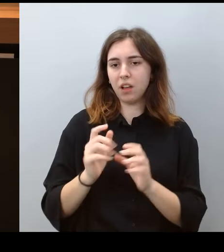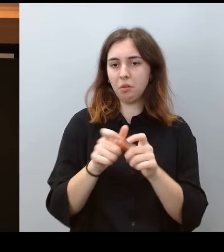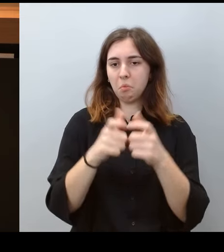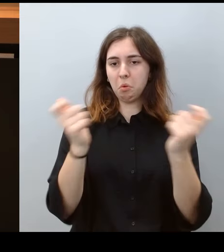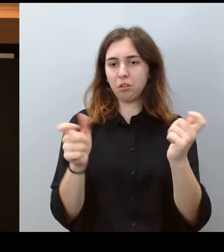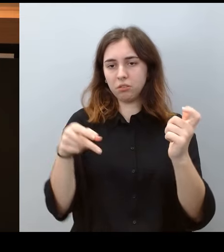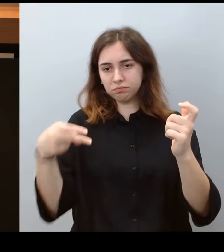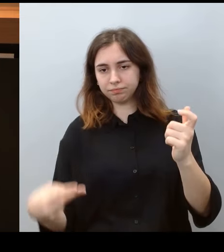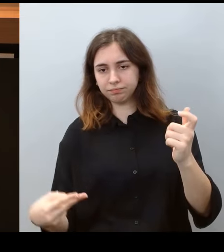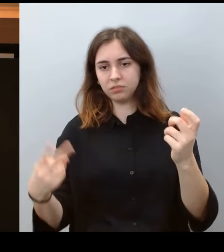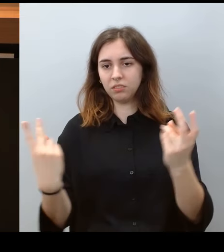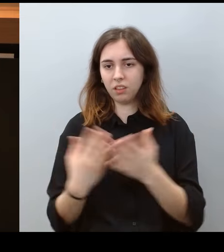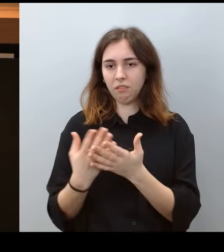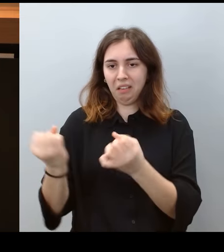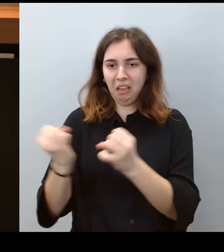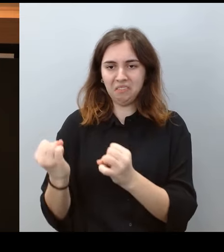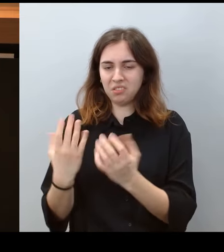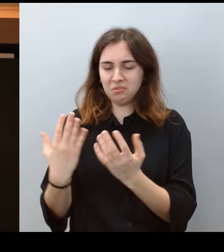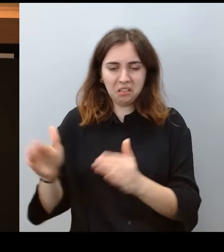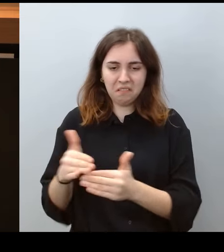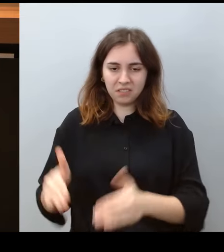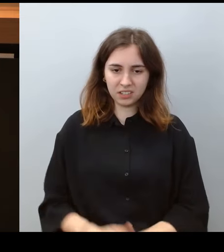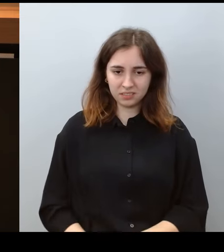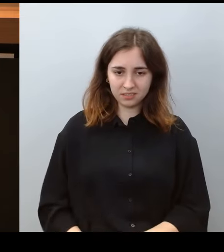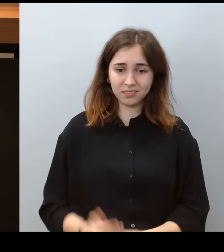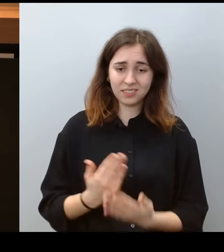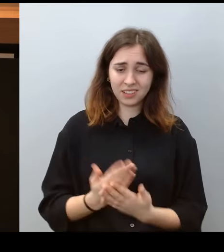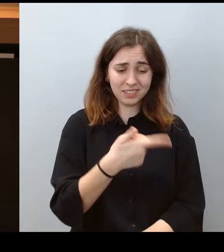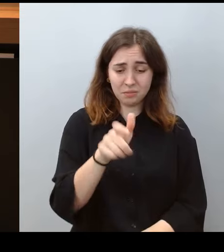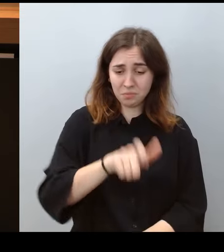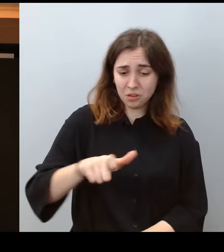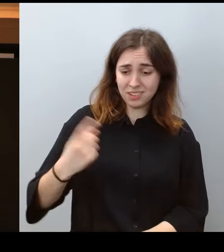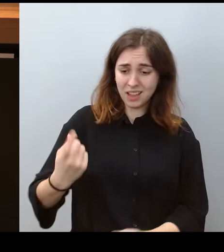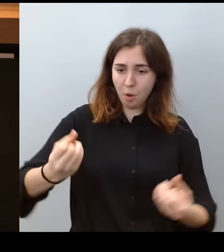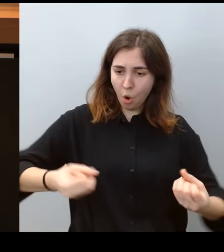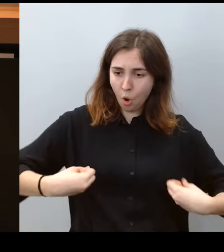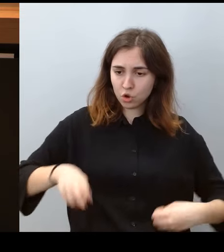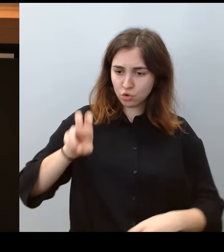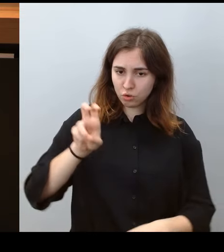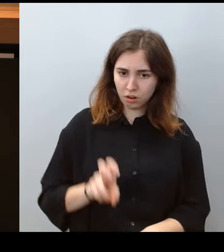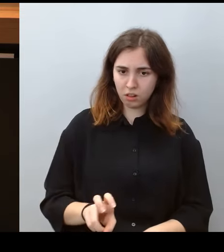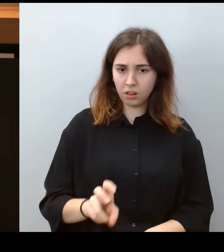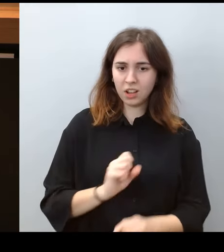Und auch rollstuhlfahrende Menschen haben ein Recht auf gesellschaftliche Teilhabe und eine Wohnung.